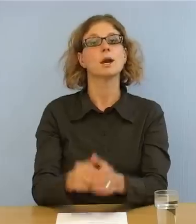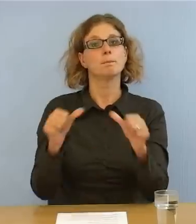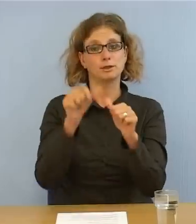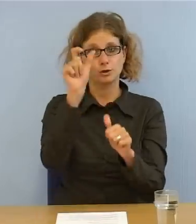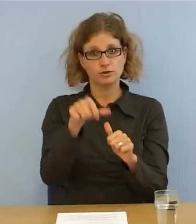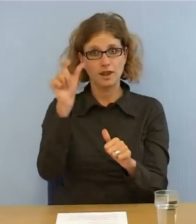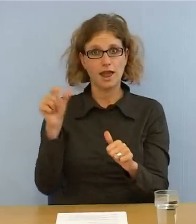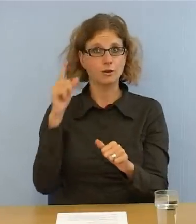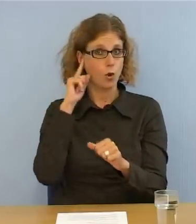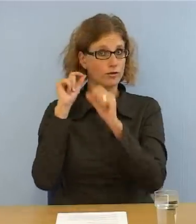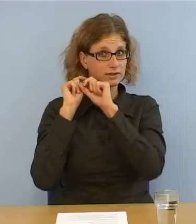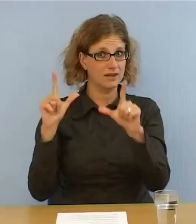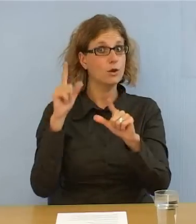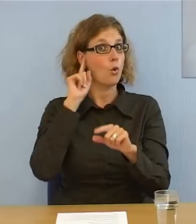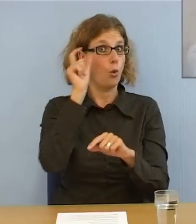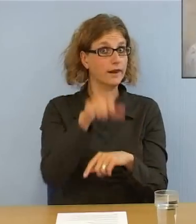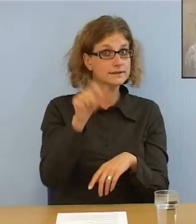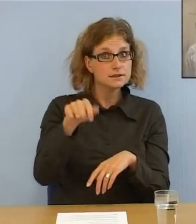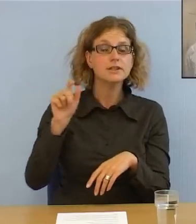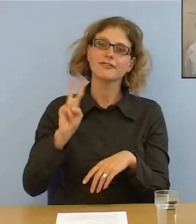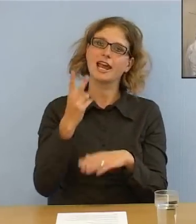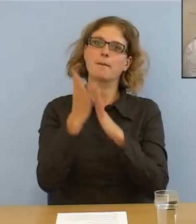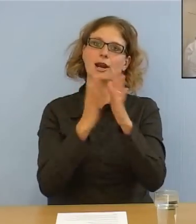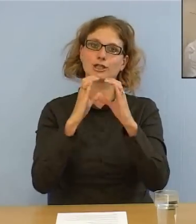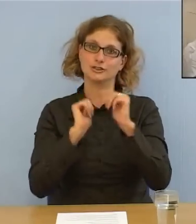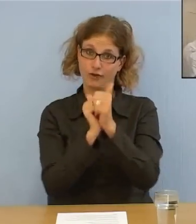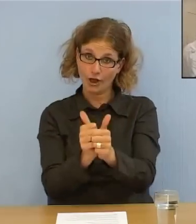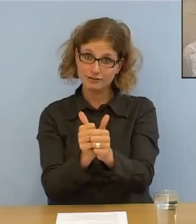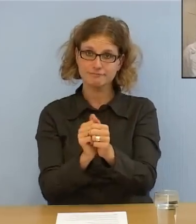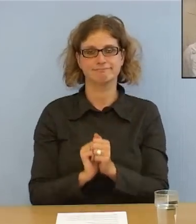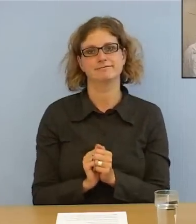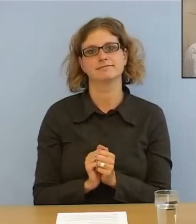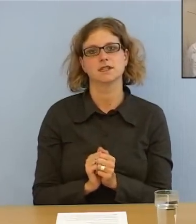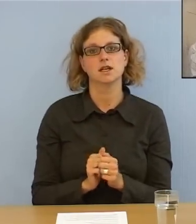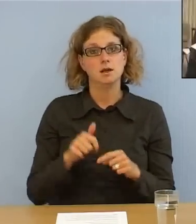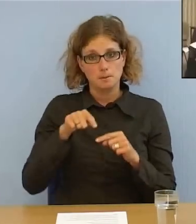Horend personeel DovenTV volgt weer gebarencursus